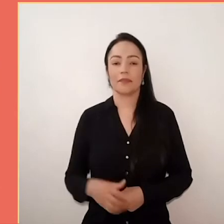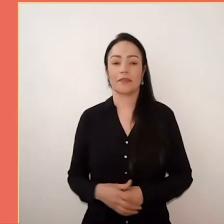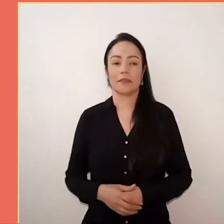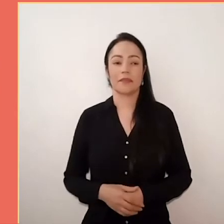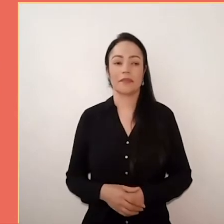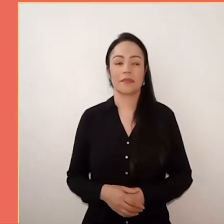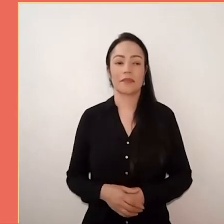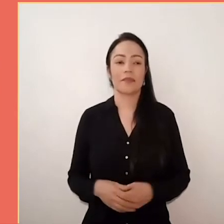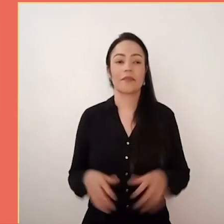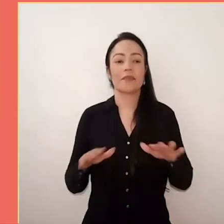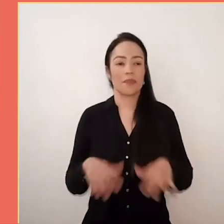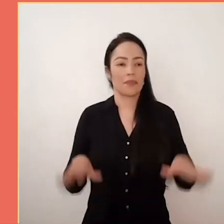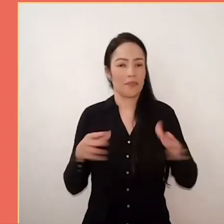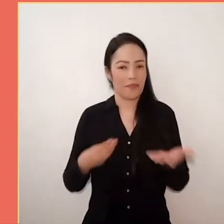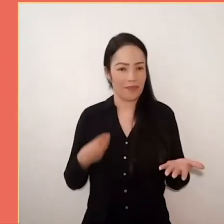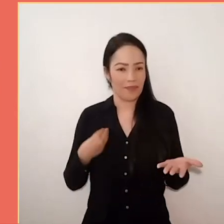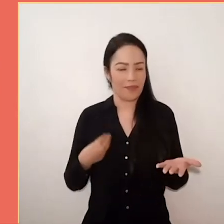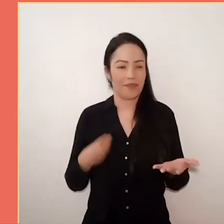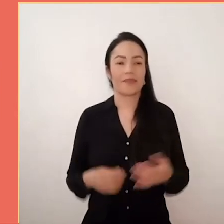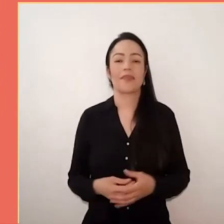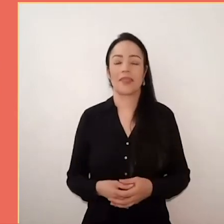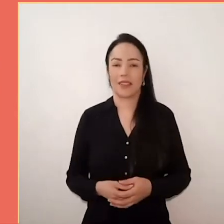A nossa existência e a nossa experiência.